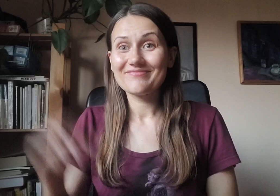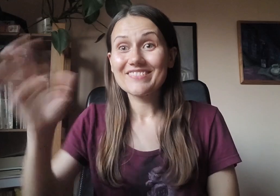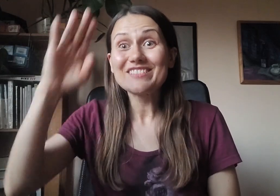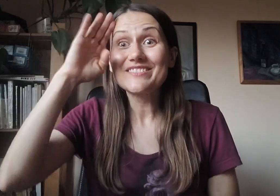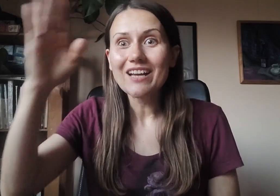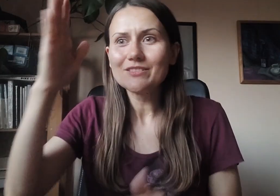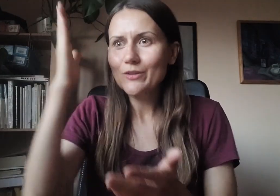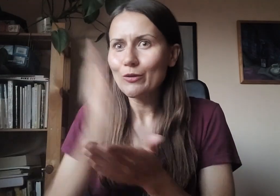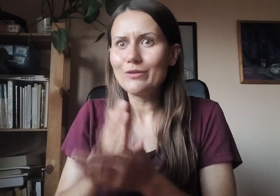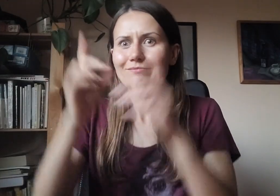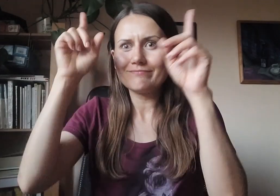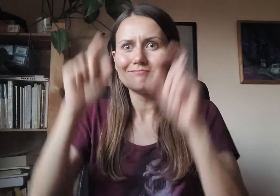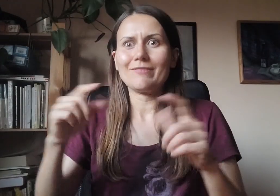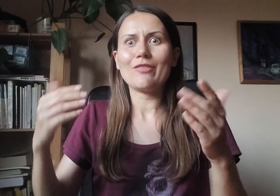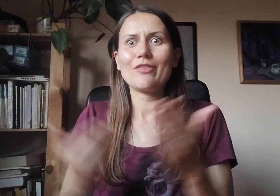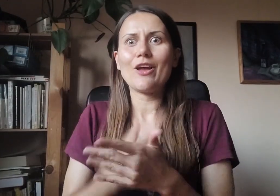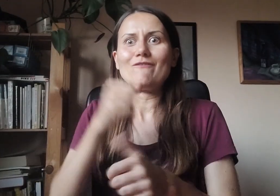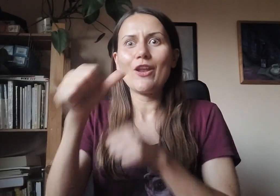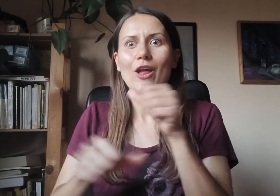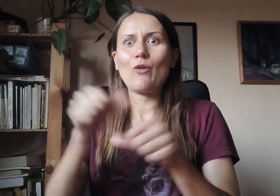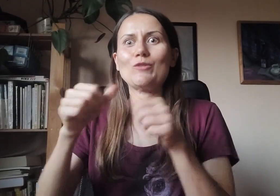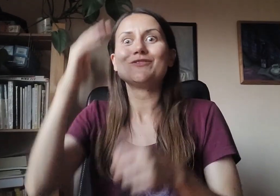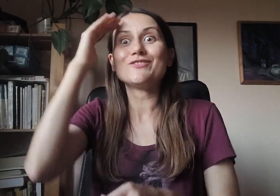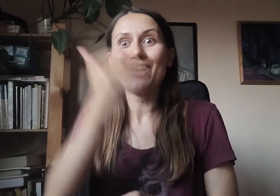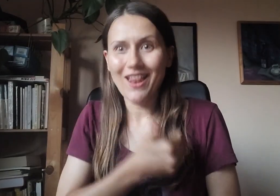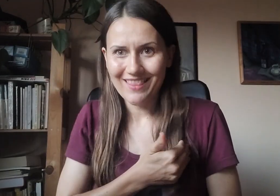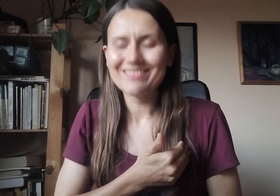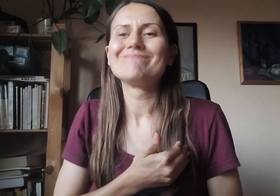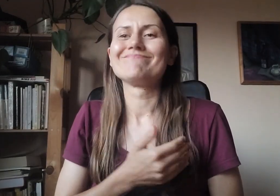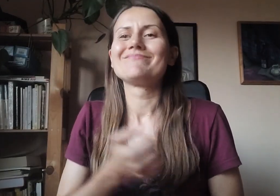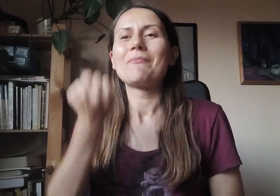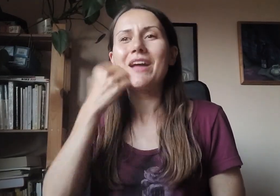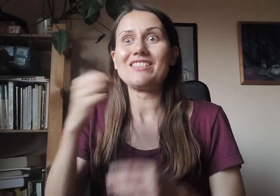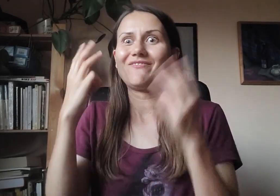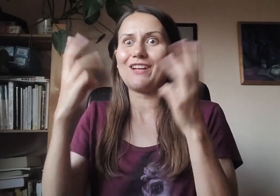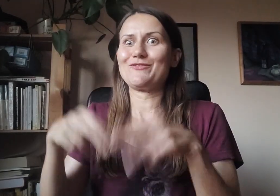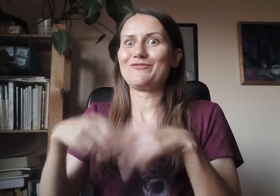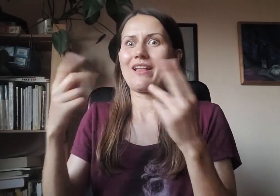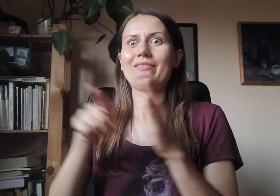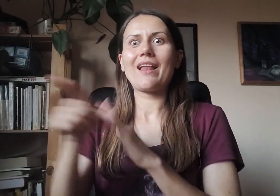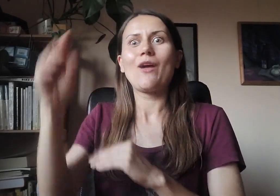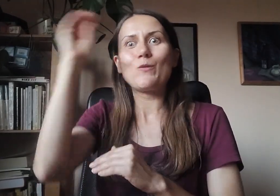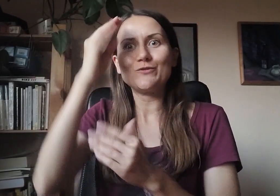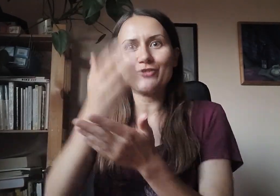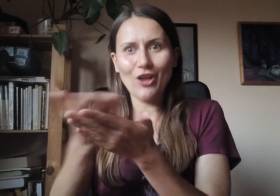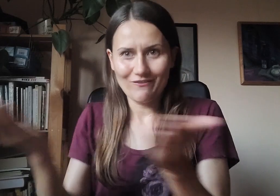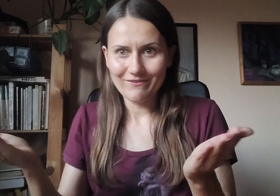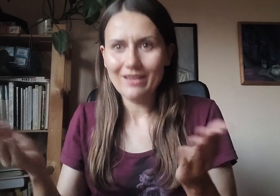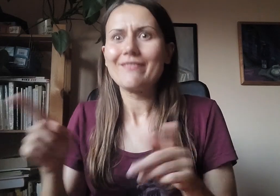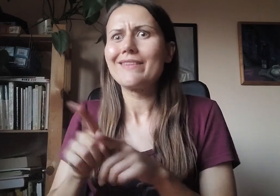Cześć. Rozpoczyna się nowy rok szkolny. To bardzo ważny dzień dla wszystkich uczniów.